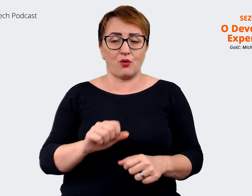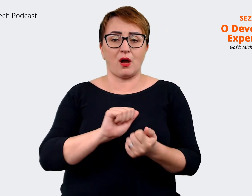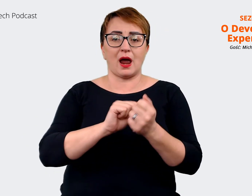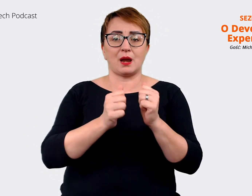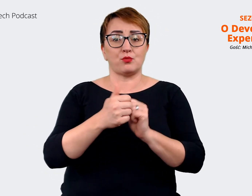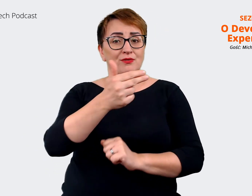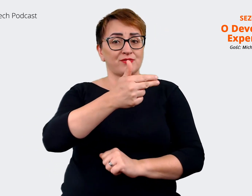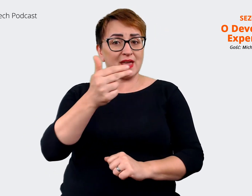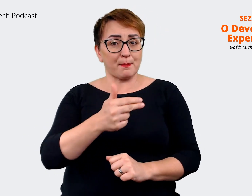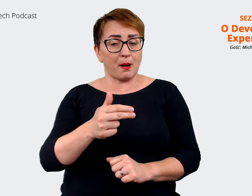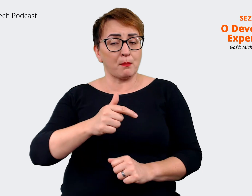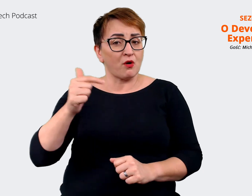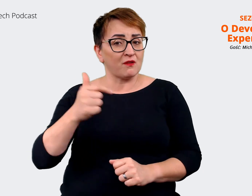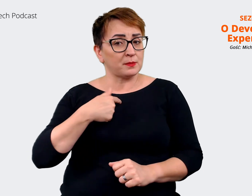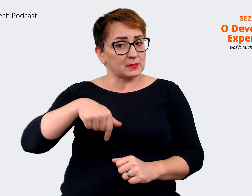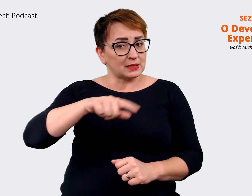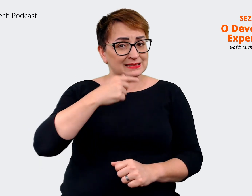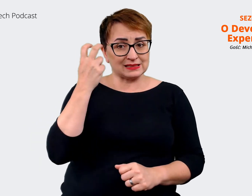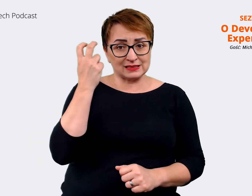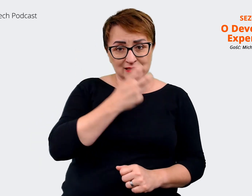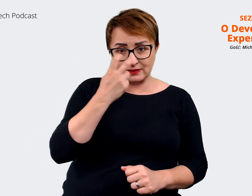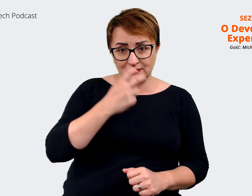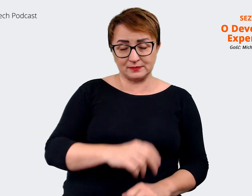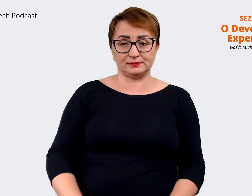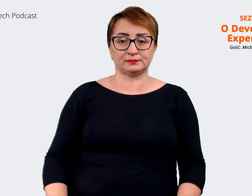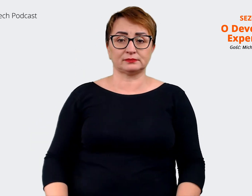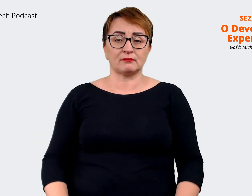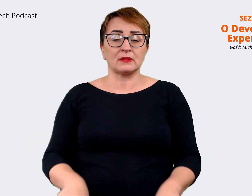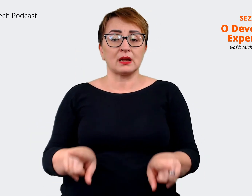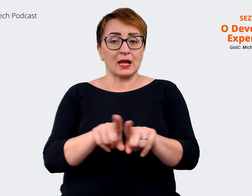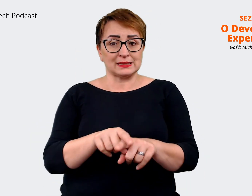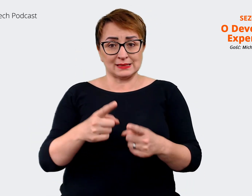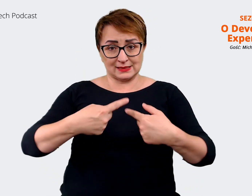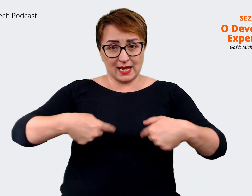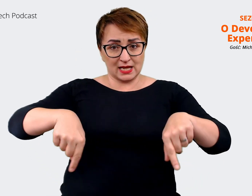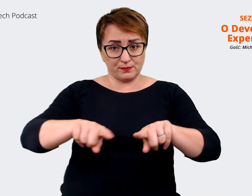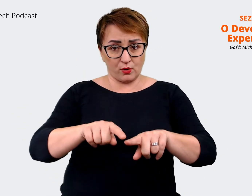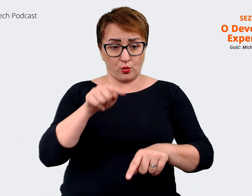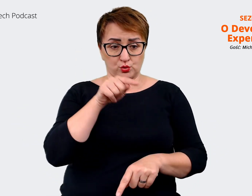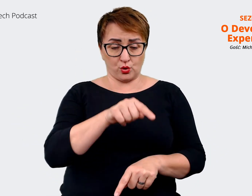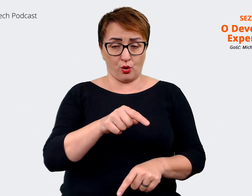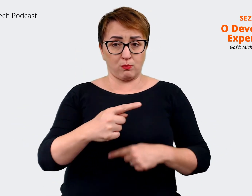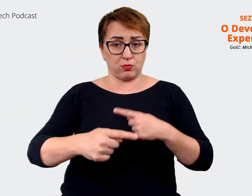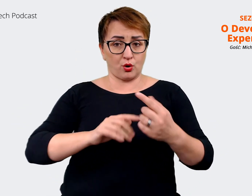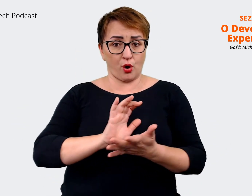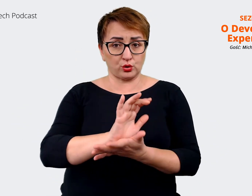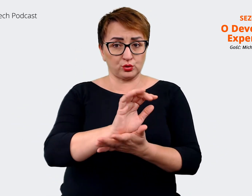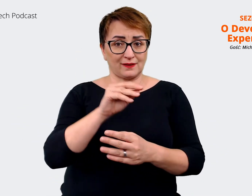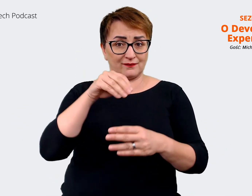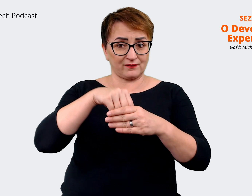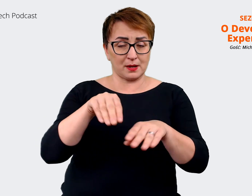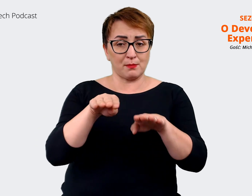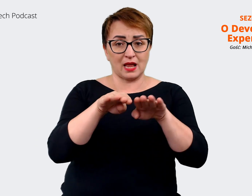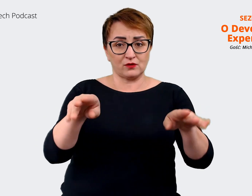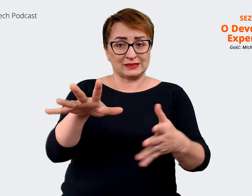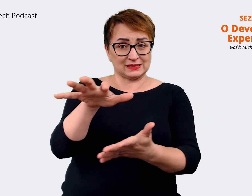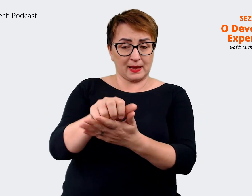temat powinniśmy zainteresować. Bywa, że zespoły, które danymi produktami platformy się zajmują,